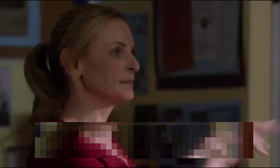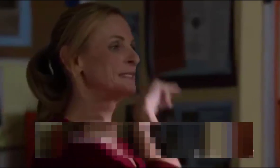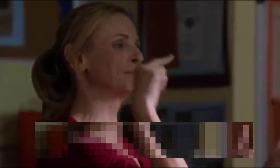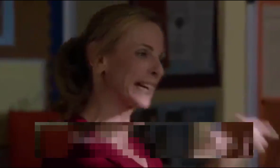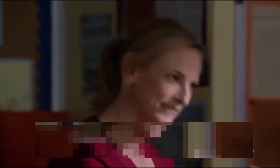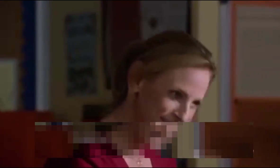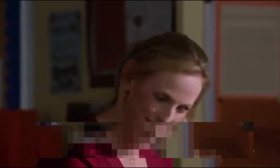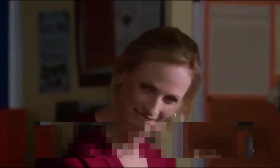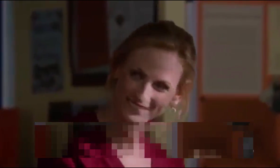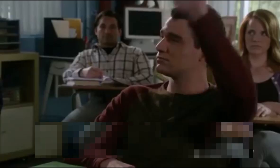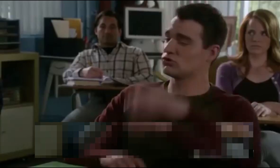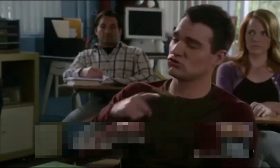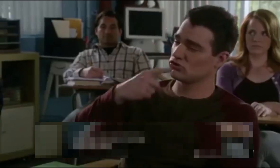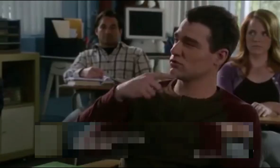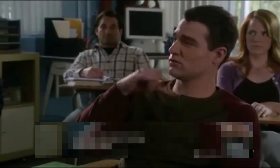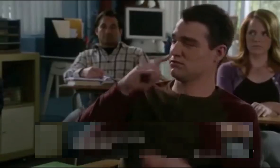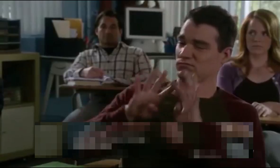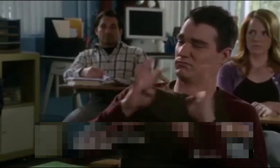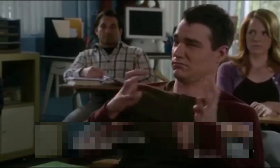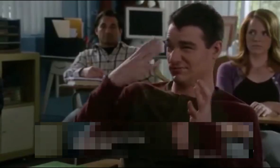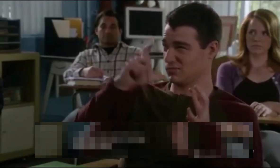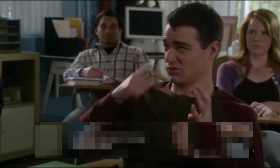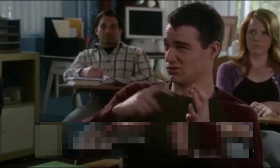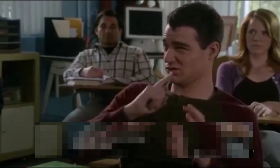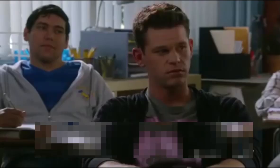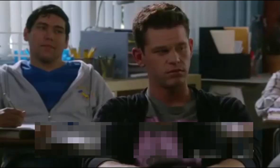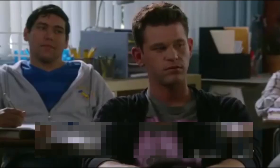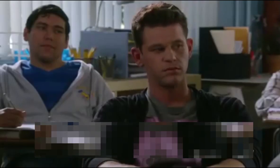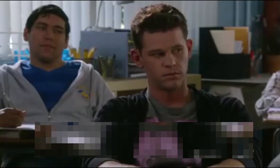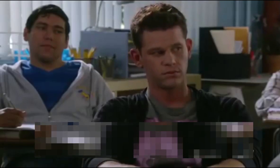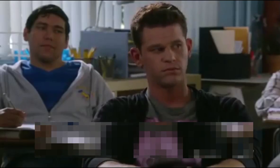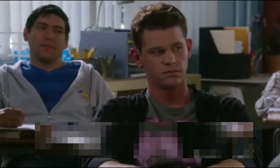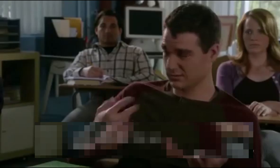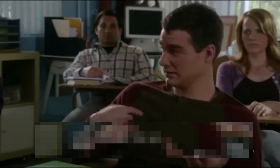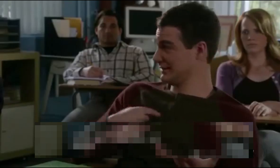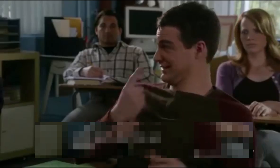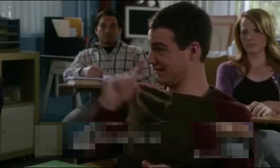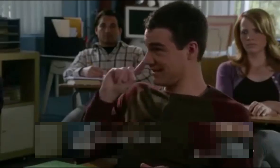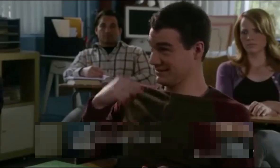Perspektive. Hörende Kinder wissen nicht, wer sie sind. Aber wir.